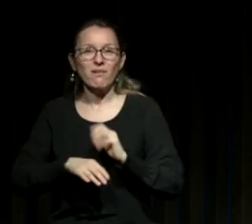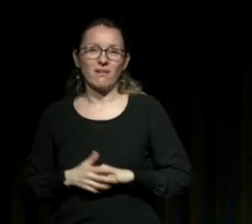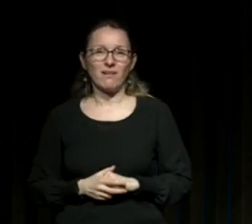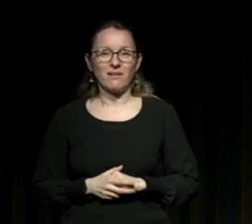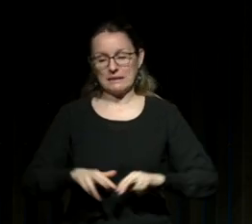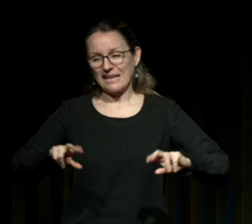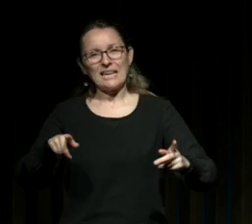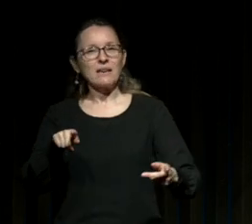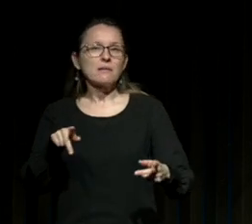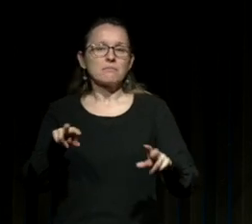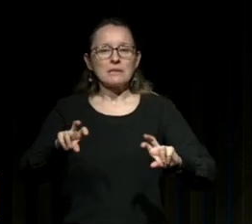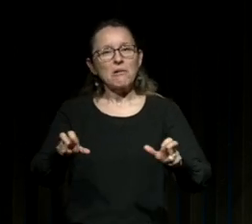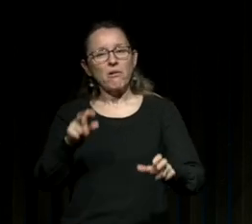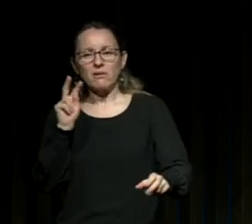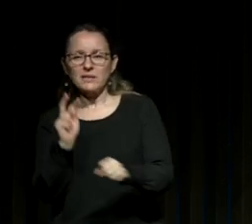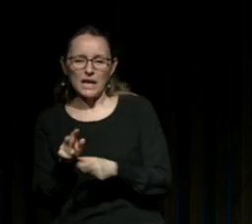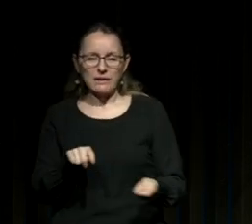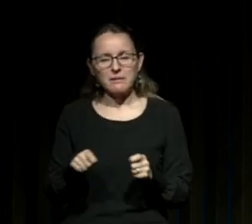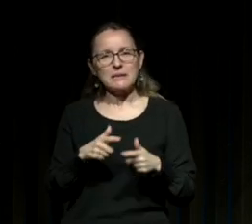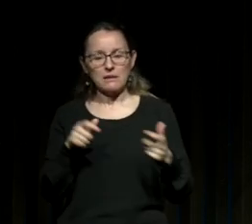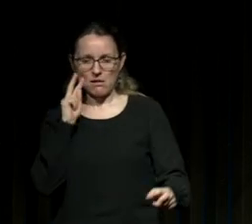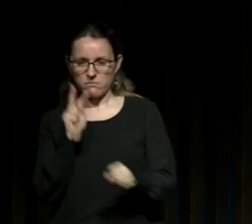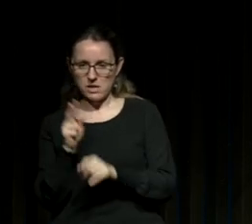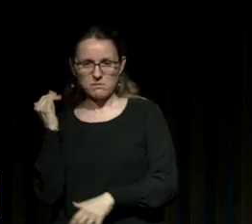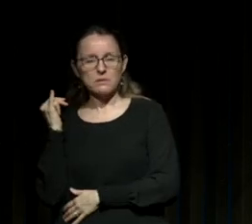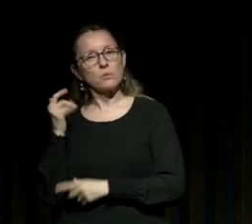en particulier c'est particulièrement vrai est préoccupant en particulier en pédiatrie